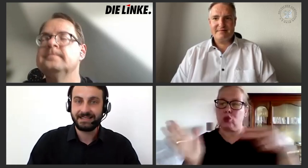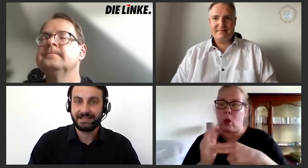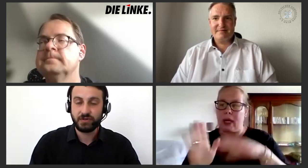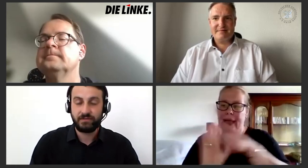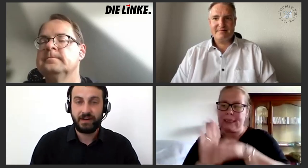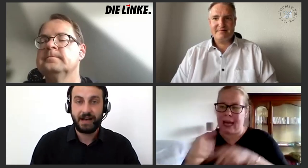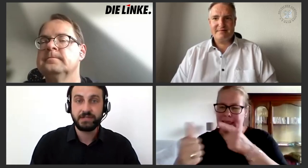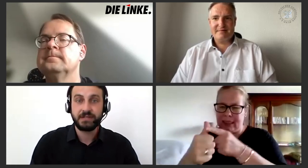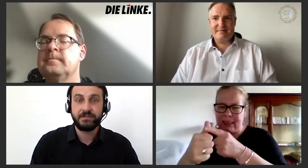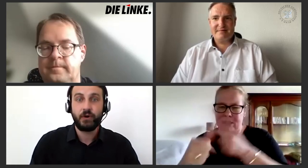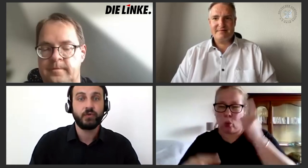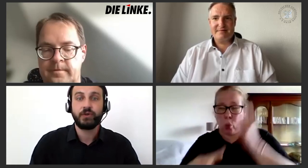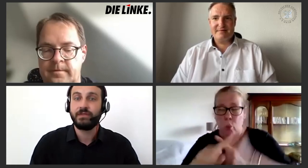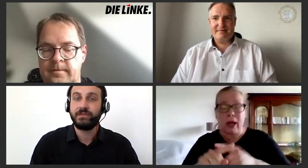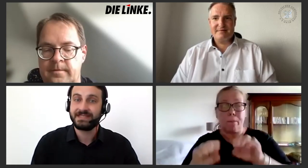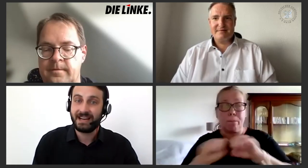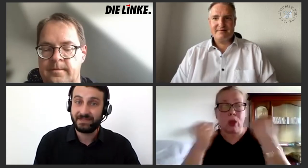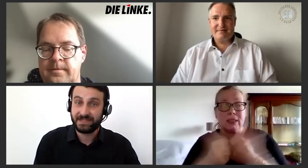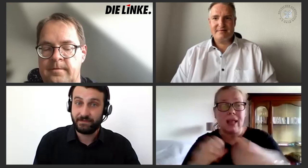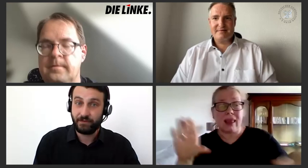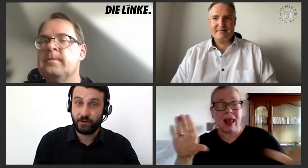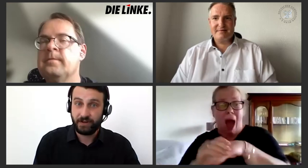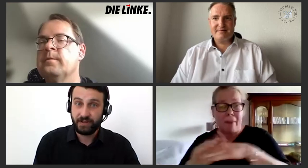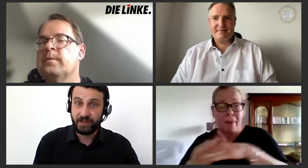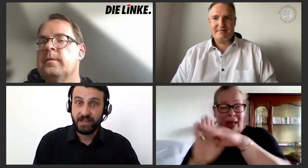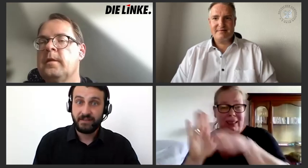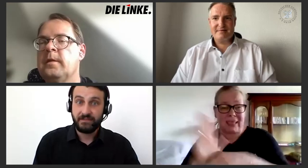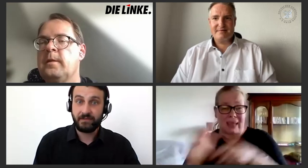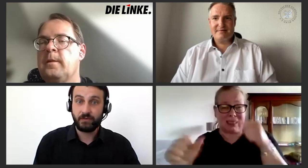aber dann ist das Gesetz schon verabschiedet worden und da können wir sagen was wir wollen.